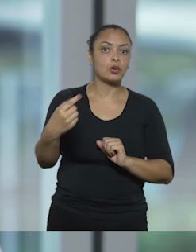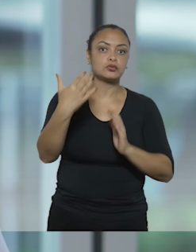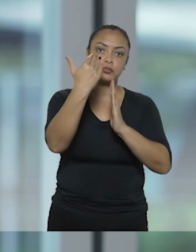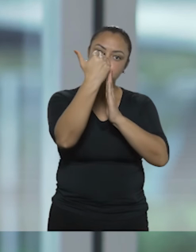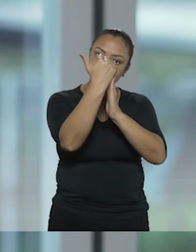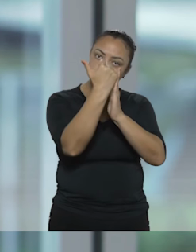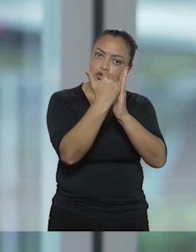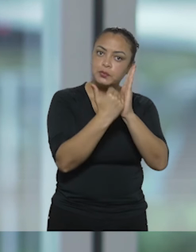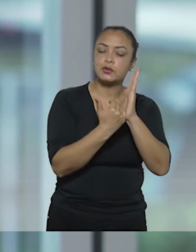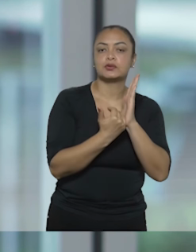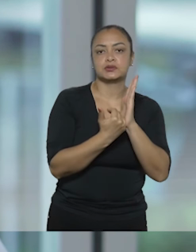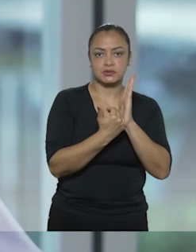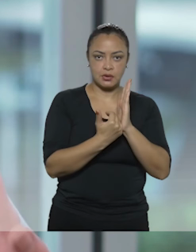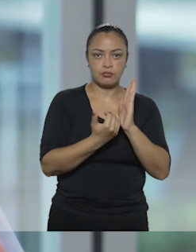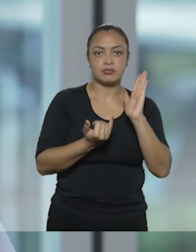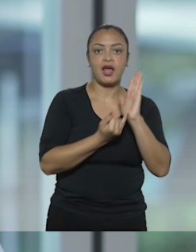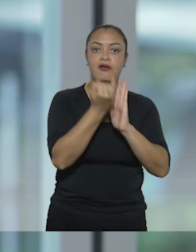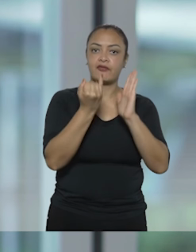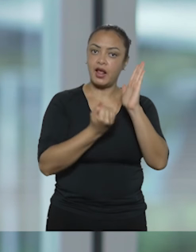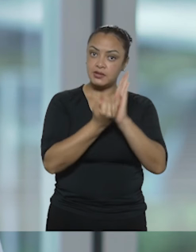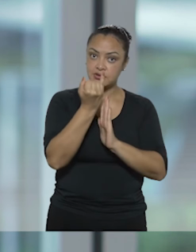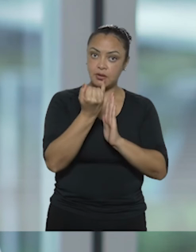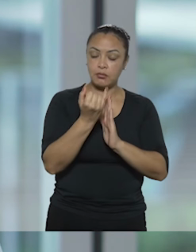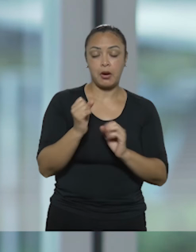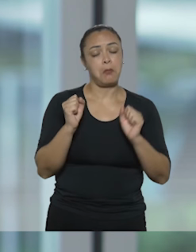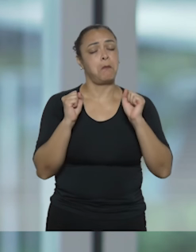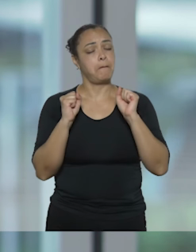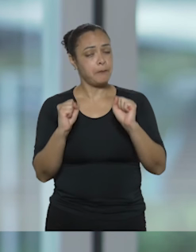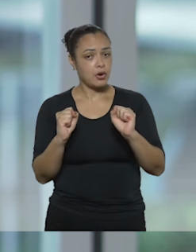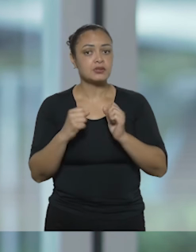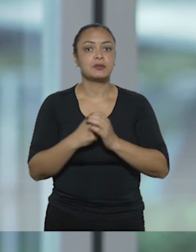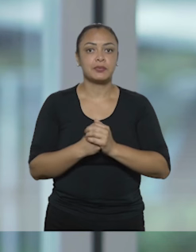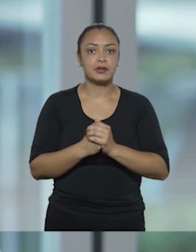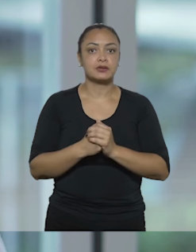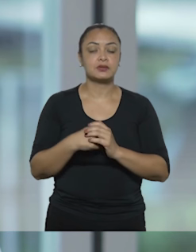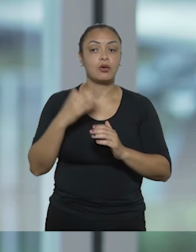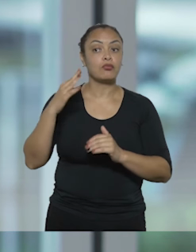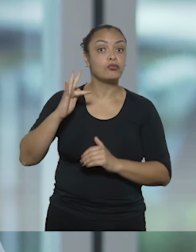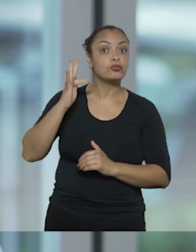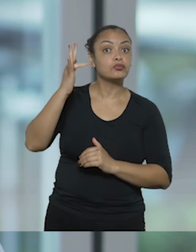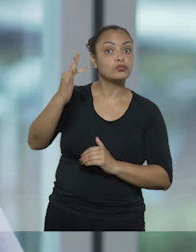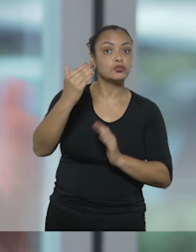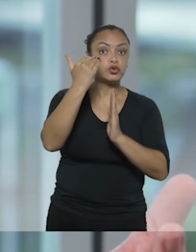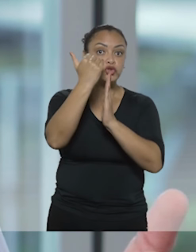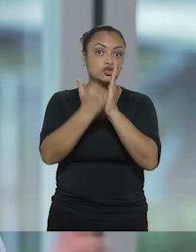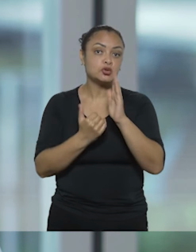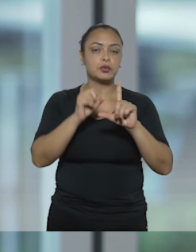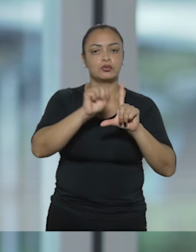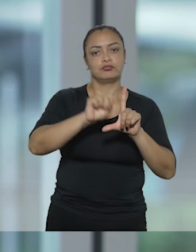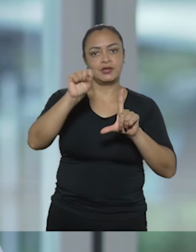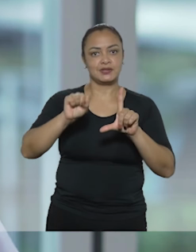A normalização da inflação que vai possibilitar uma redução futura da taxa Selic lá em